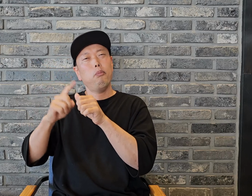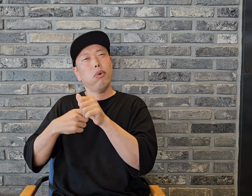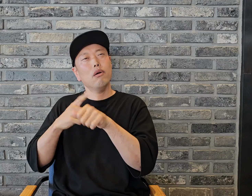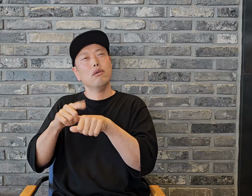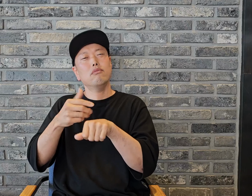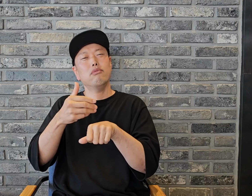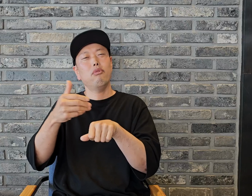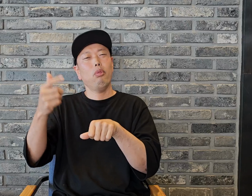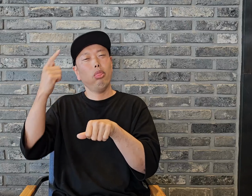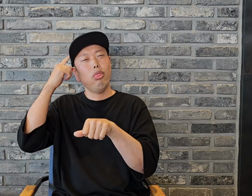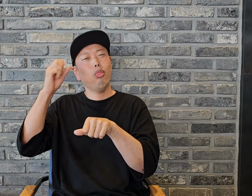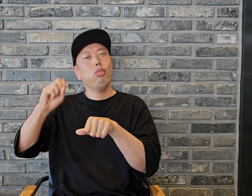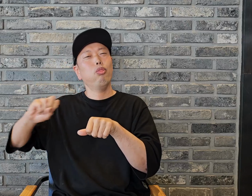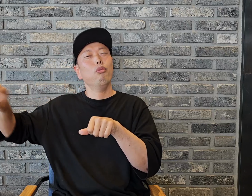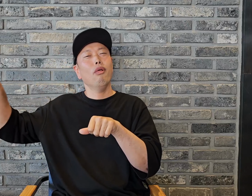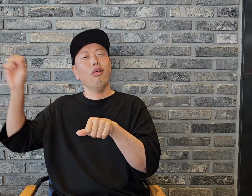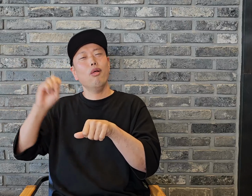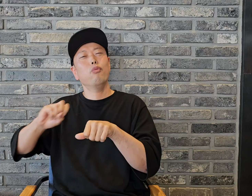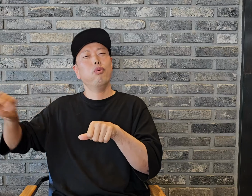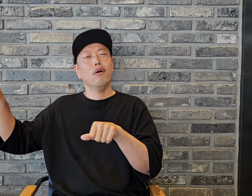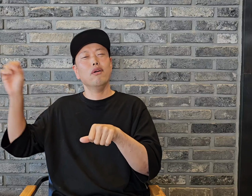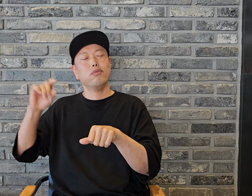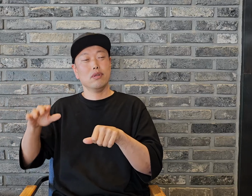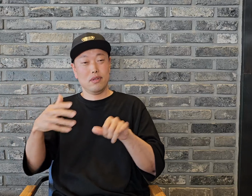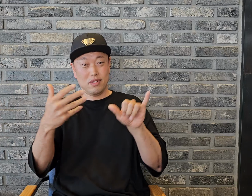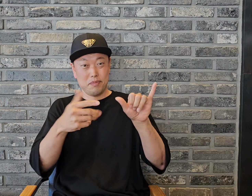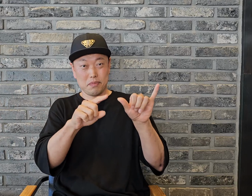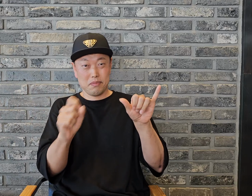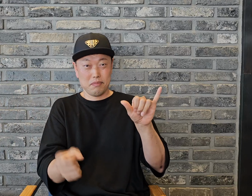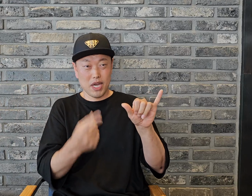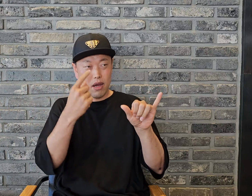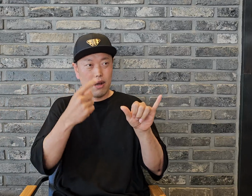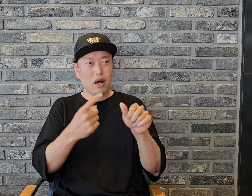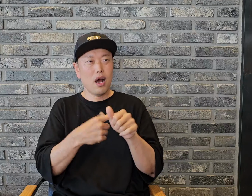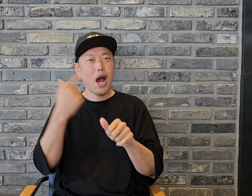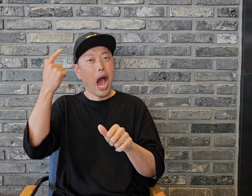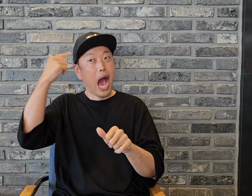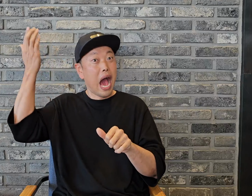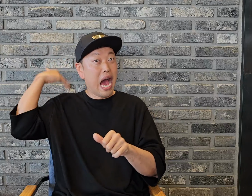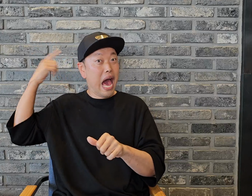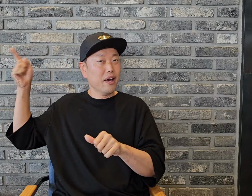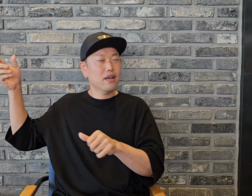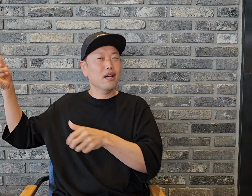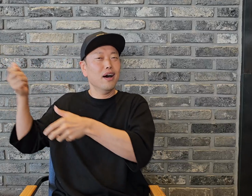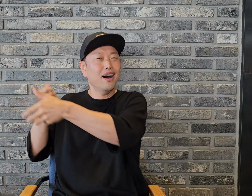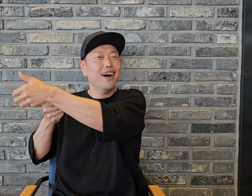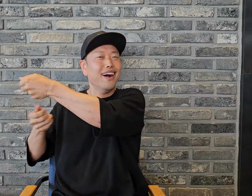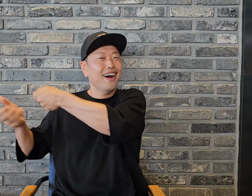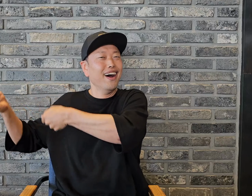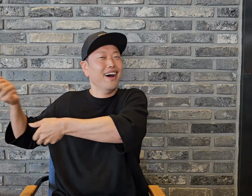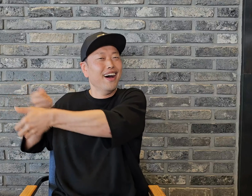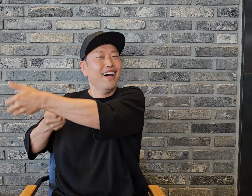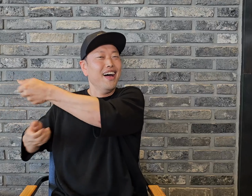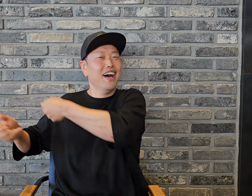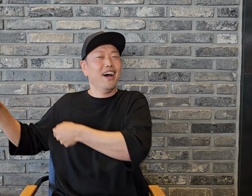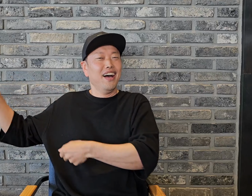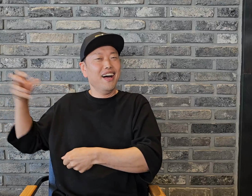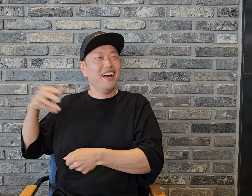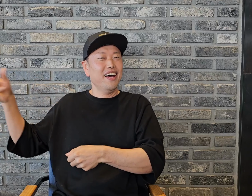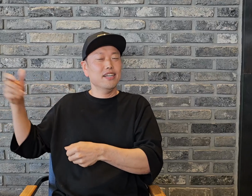時間が経つと忘れてしまいましたが、 YouTubeを始めたときに 改めてそのアイデアを取り出して